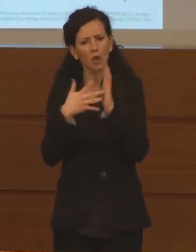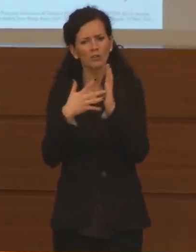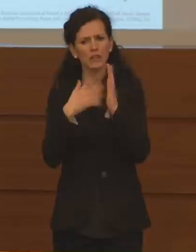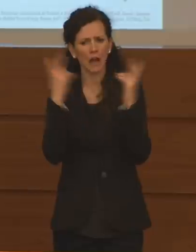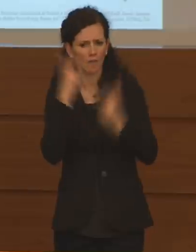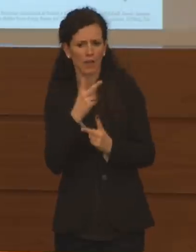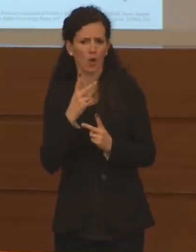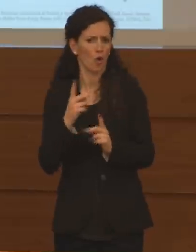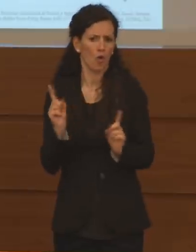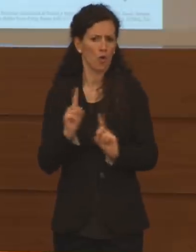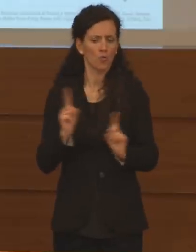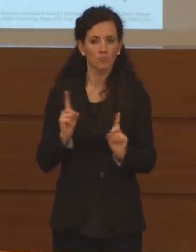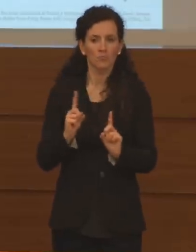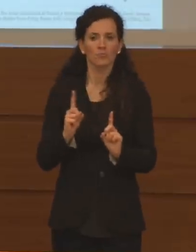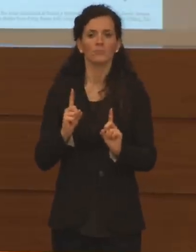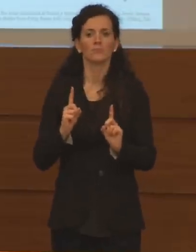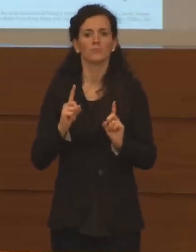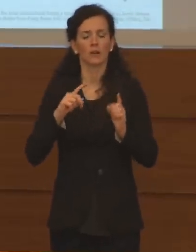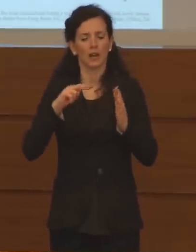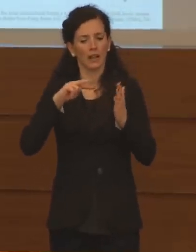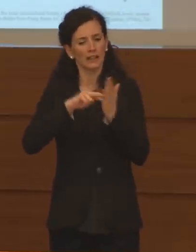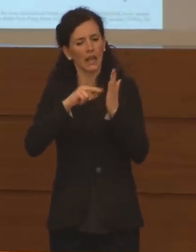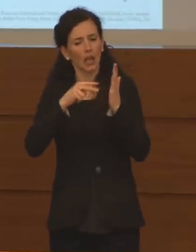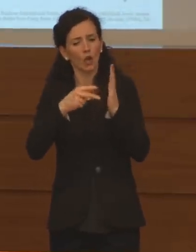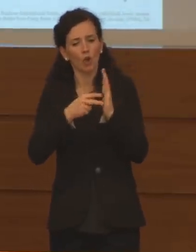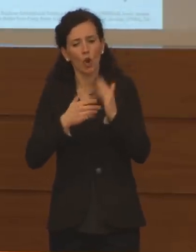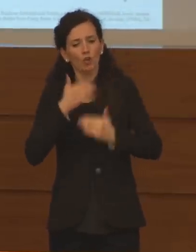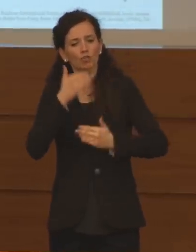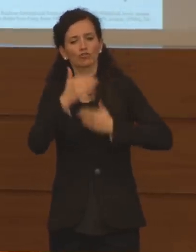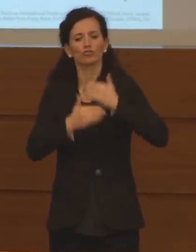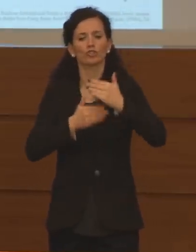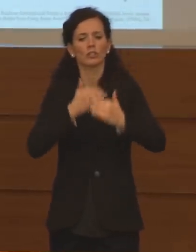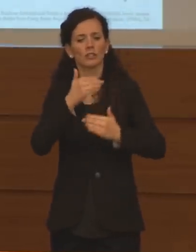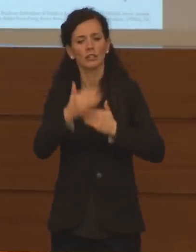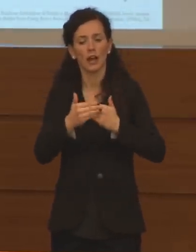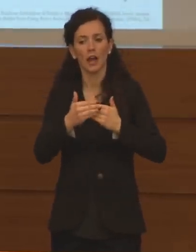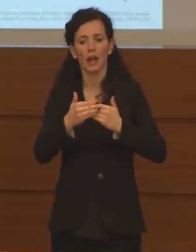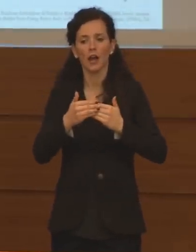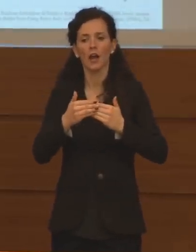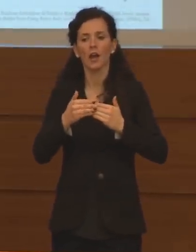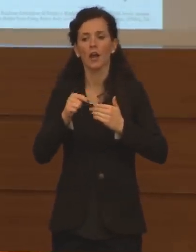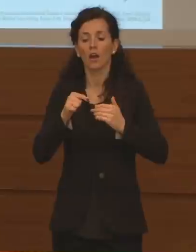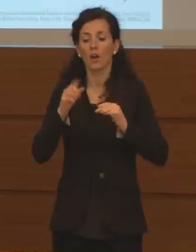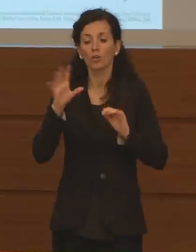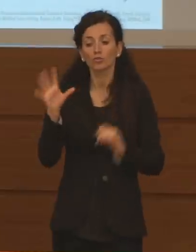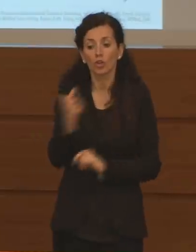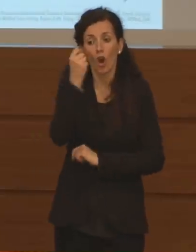per mettere a punto un candidato, "candidato" attenzione, vaccino in tempi